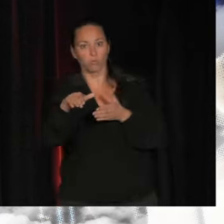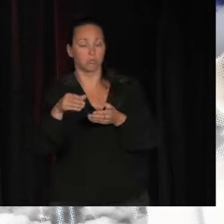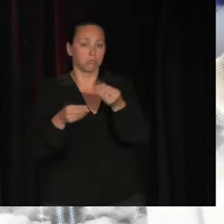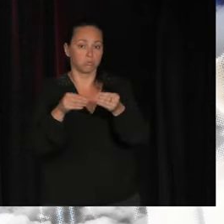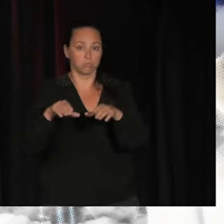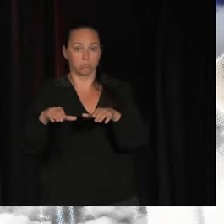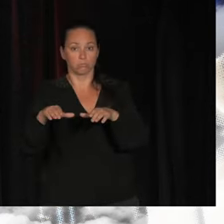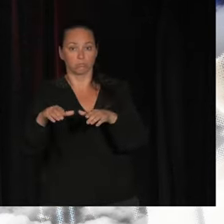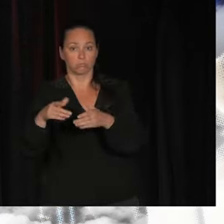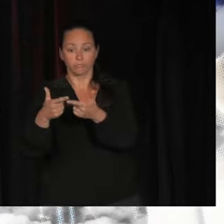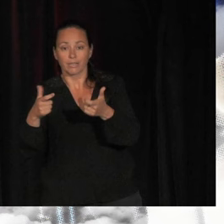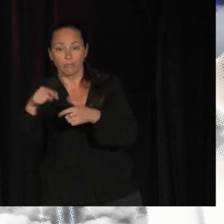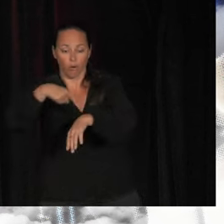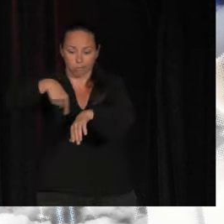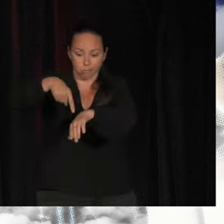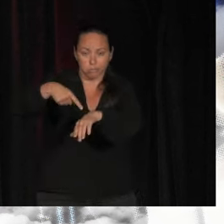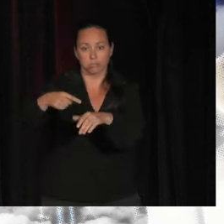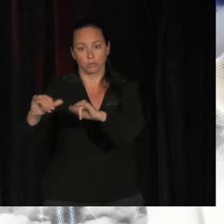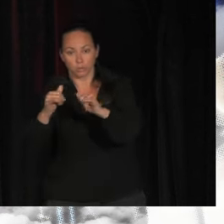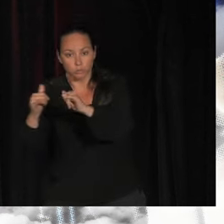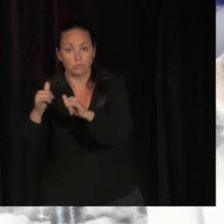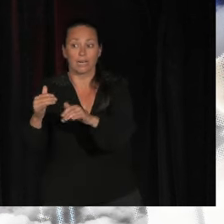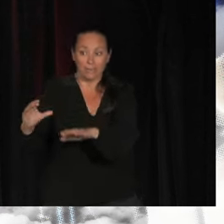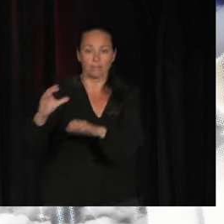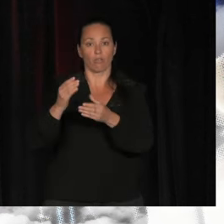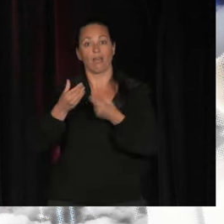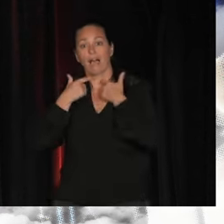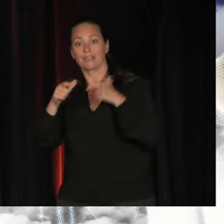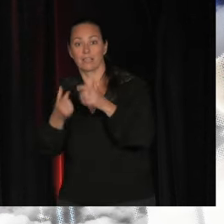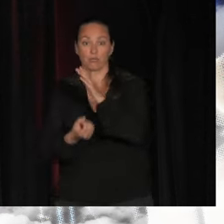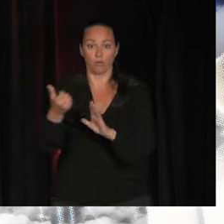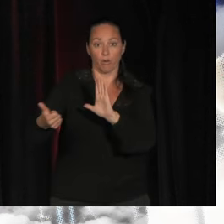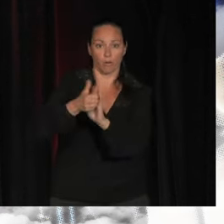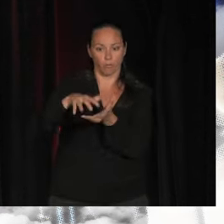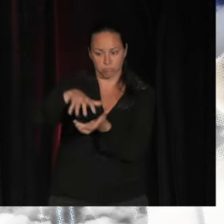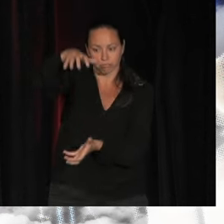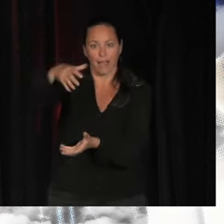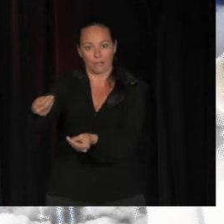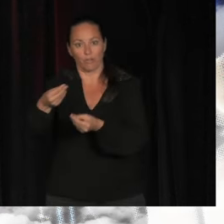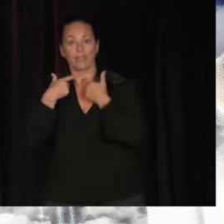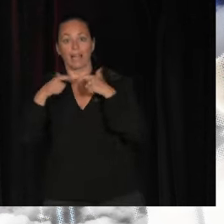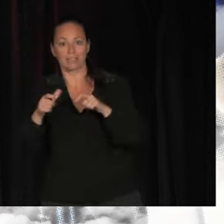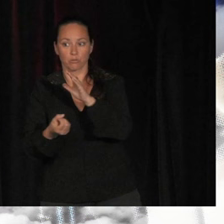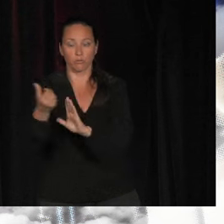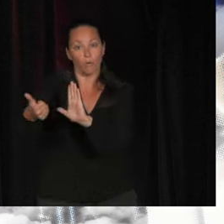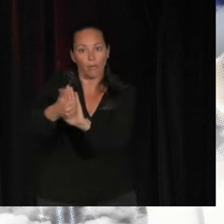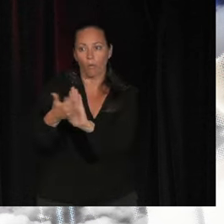avoir joué x heures avant de pouvoir jouer le nouveau héros qui vient de sortir cette saison.